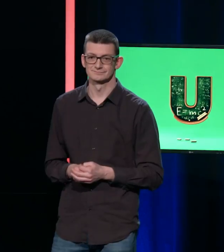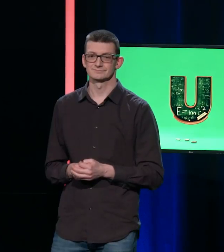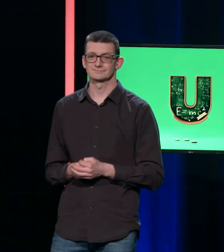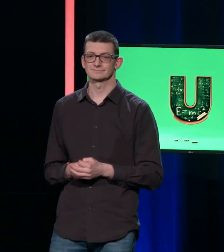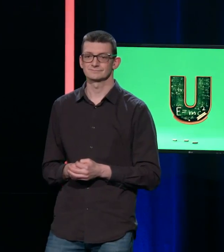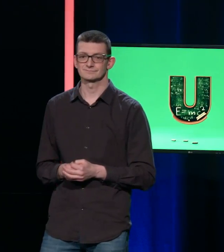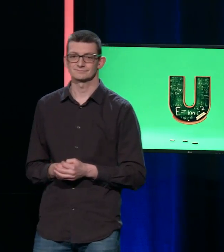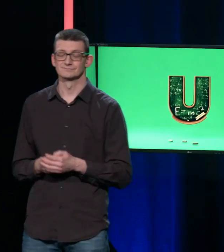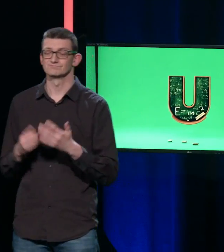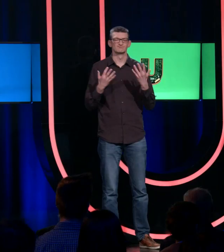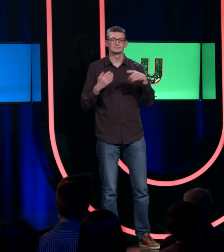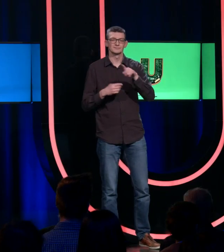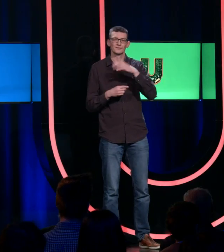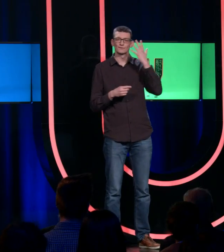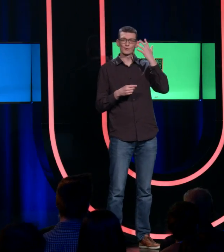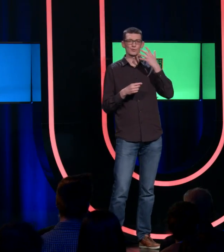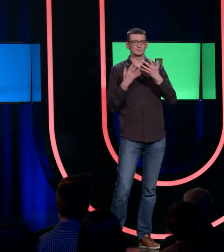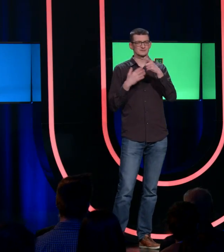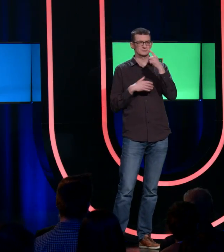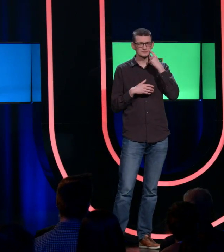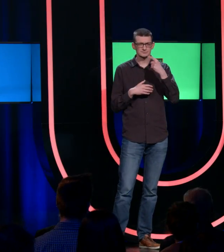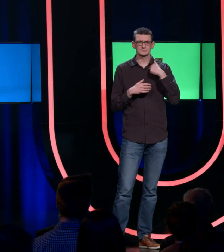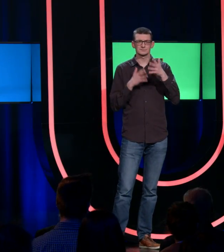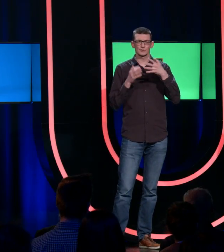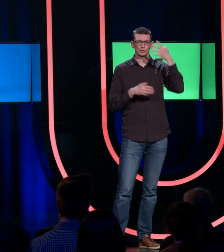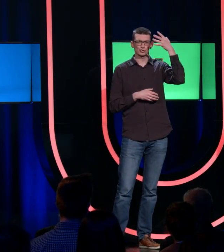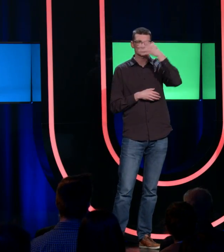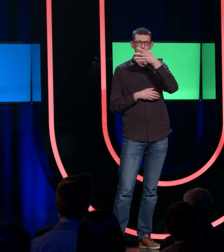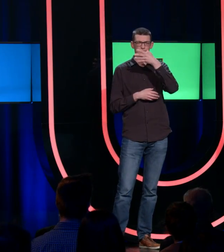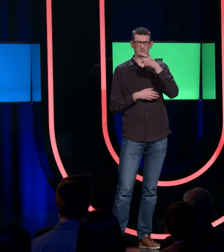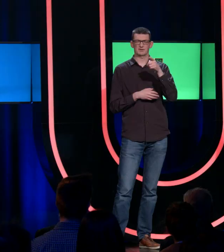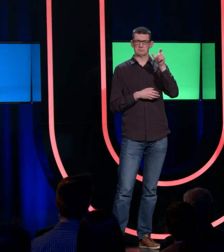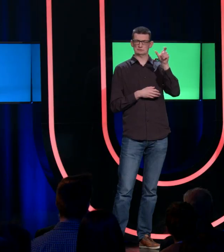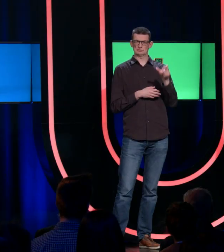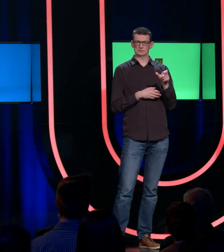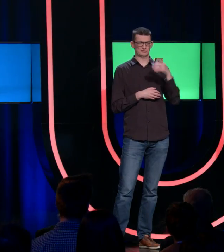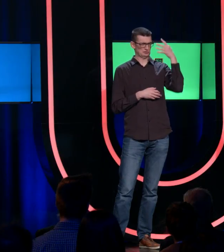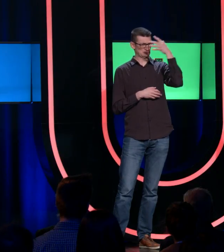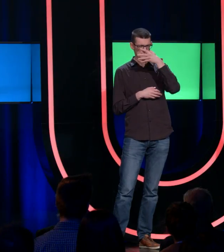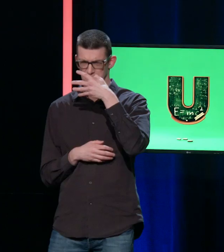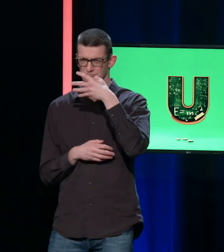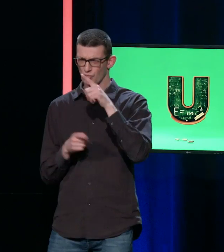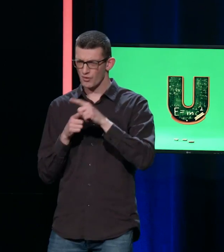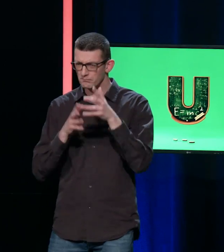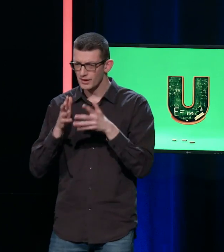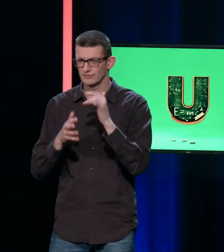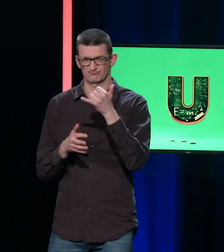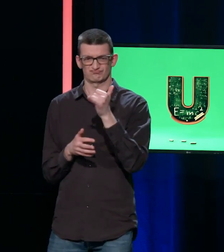Wanneer er ook nieuwe gebaren ontstaan, is wanneer bepaalde personen plots wereldberoemd worden.